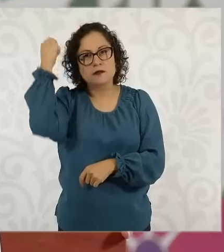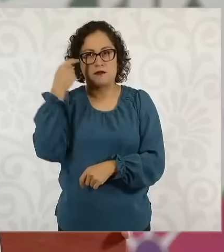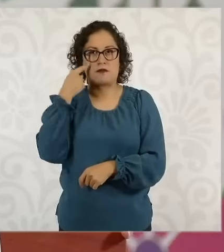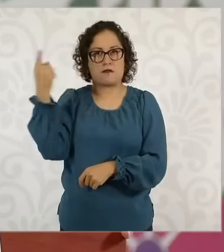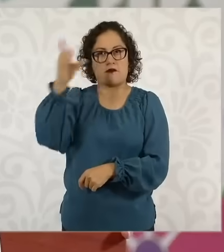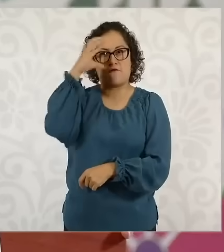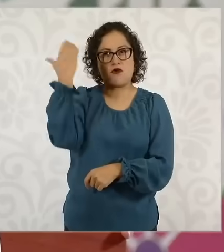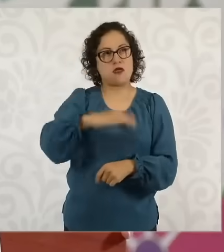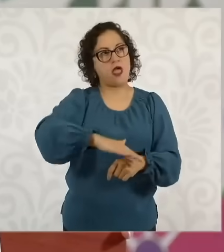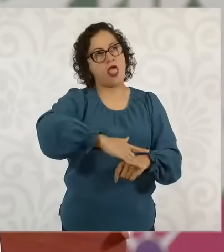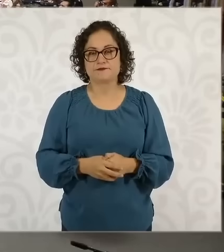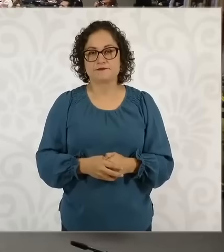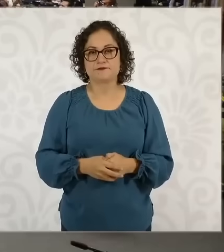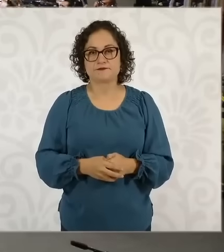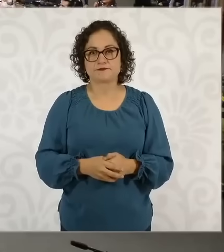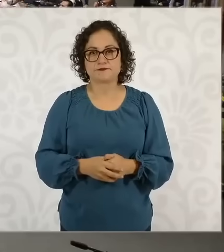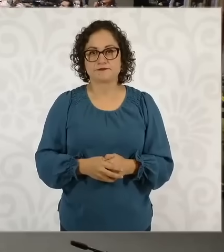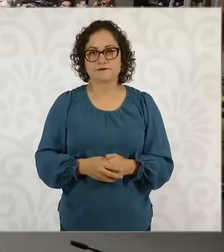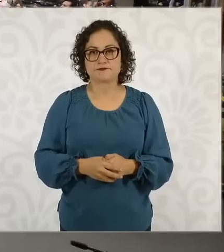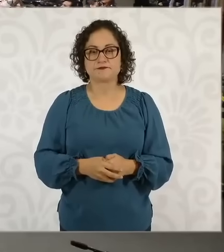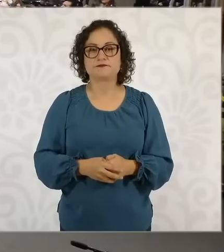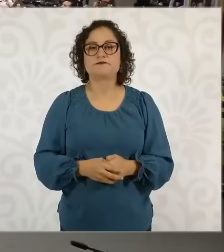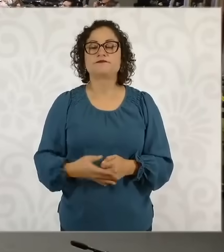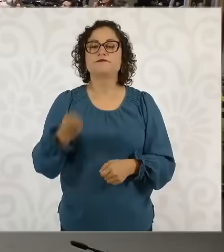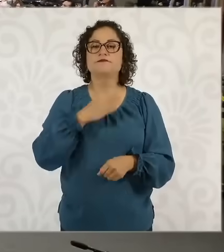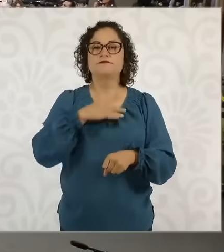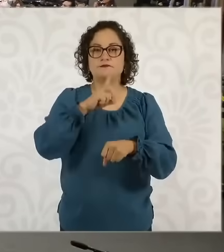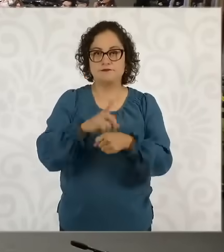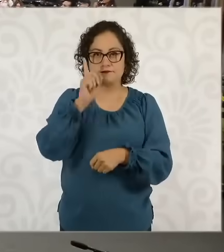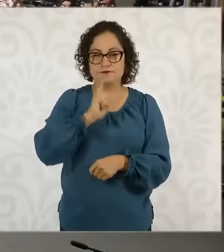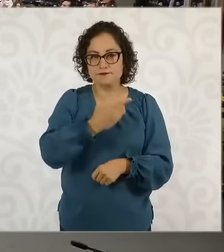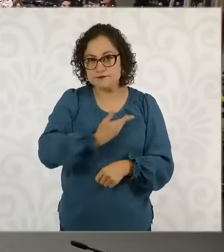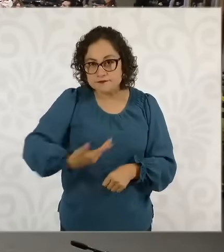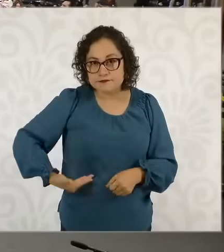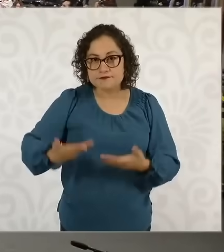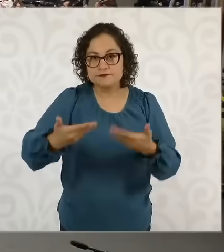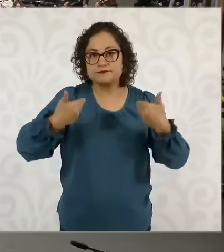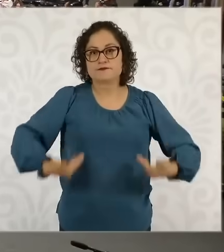Texcoco. Gracias. Buenos días, presidenta Yulia Bonilla del periódico La razón nada más para